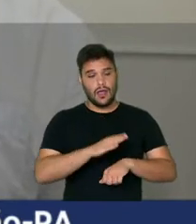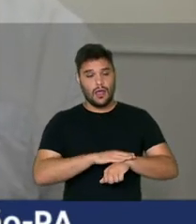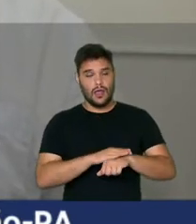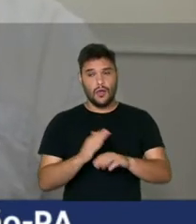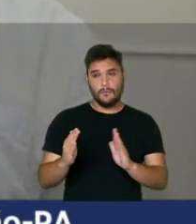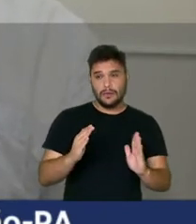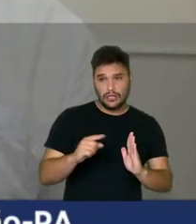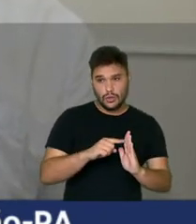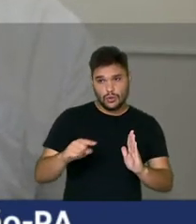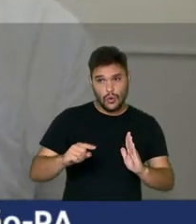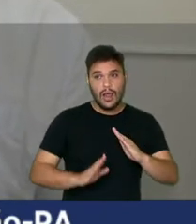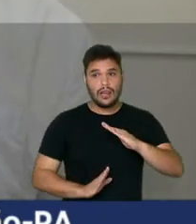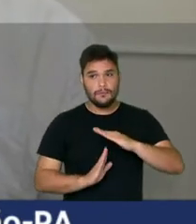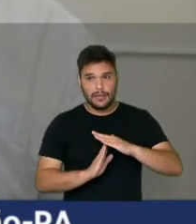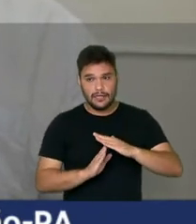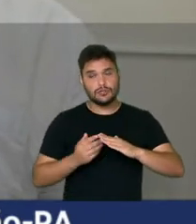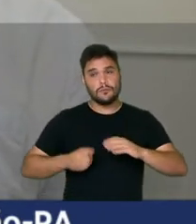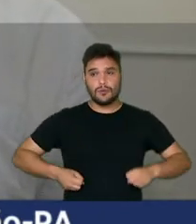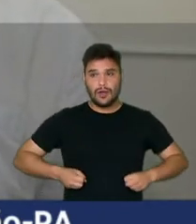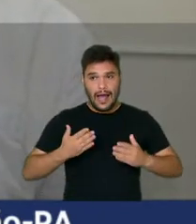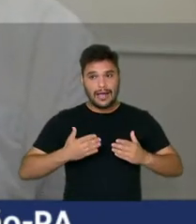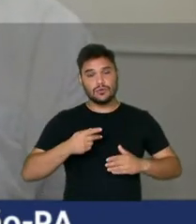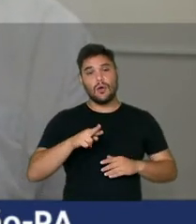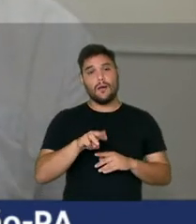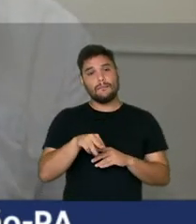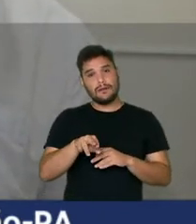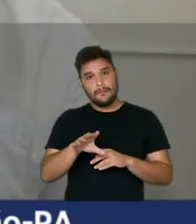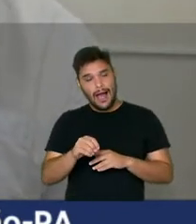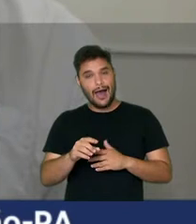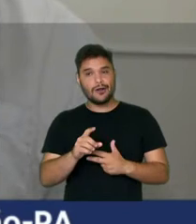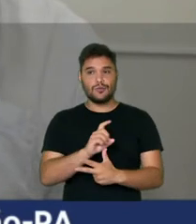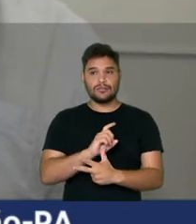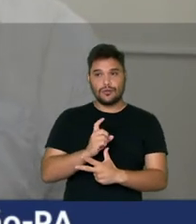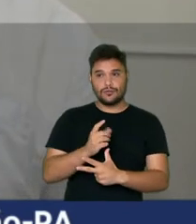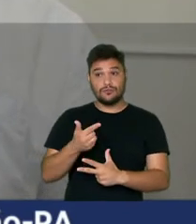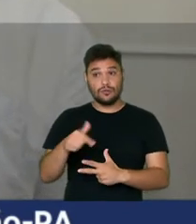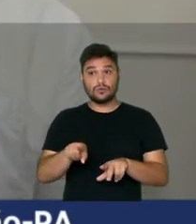CONSTITUCIONAL 905 FICAM ESTABELECIDOS PARA CADA EXERCÍCIO LIMITE INDIVIDUAIS PARA DESPESAS PRIMÁRIAS DO